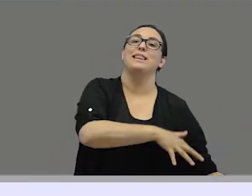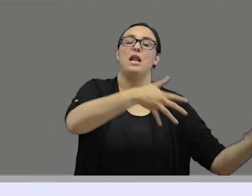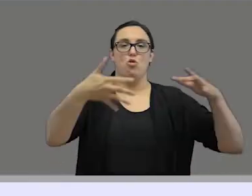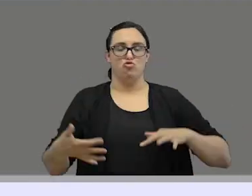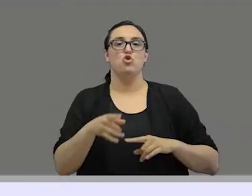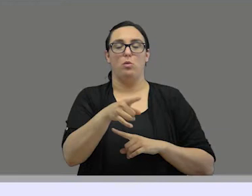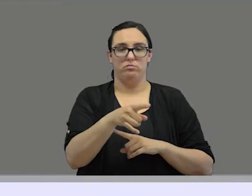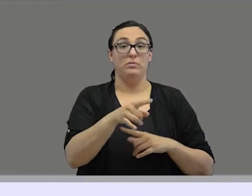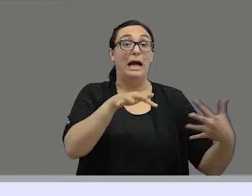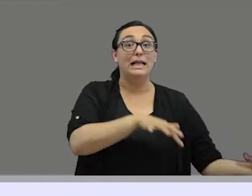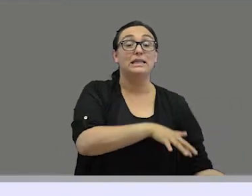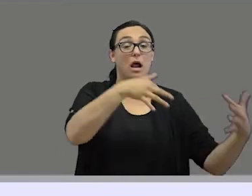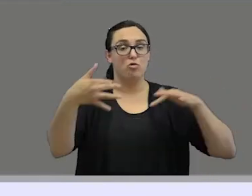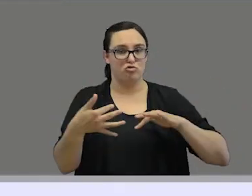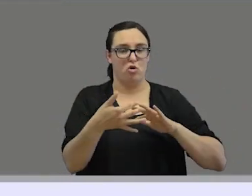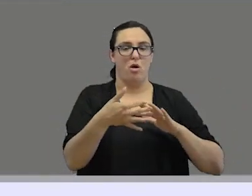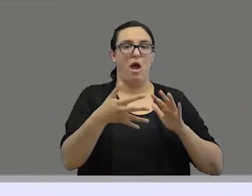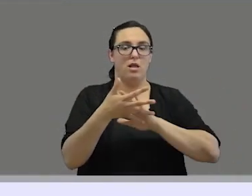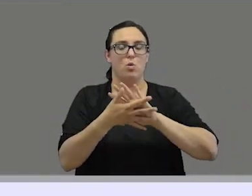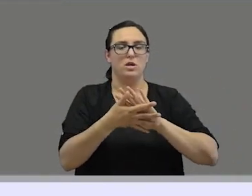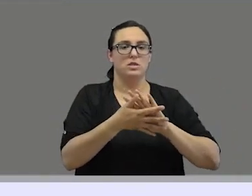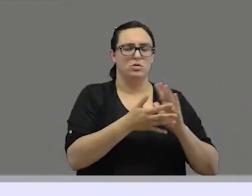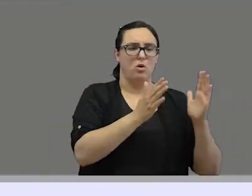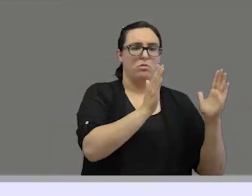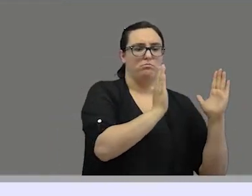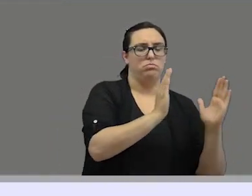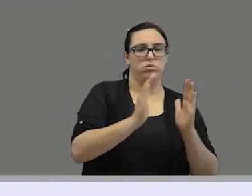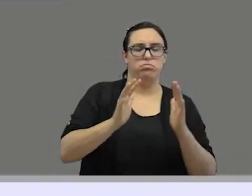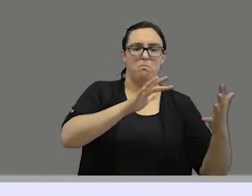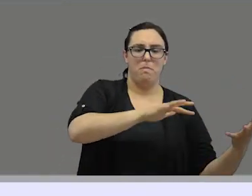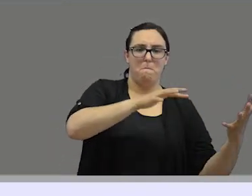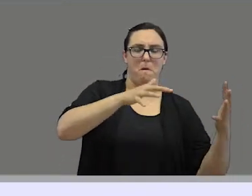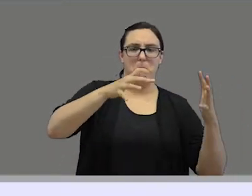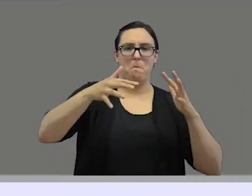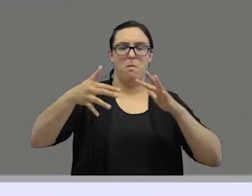könnten mehrere Stufen im Übersetzungsprozess geplant werden,